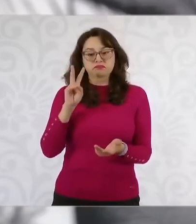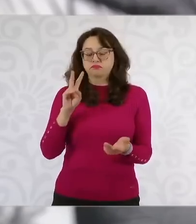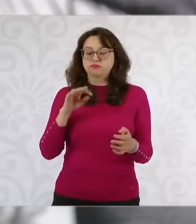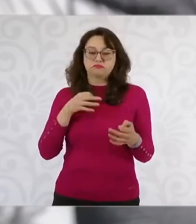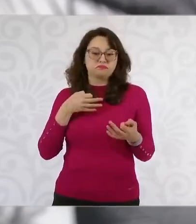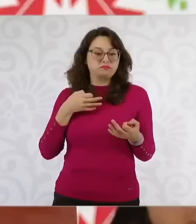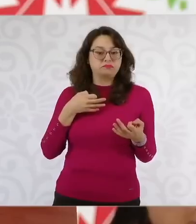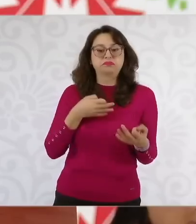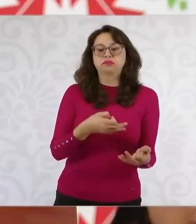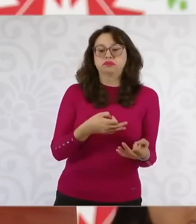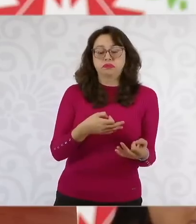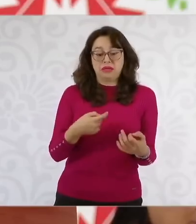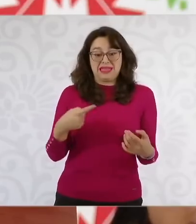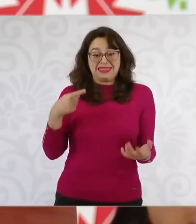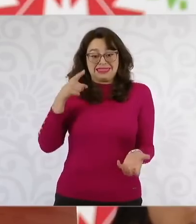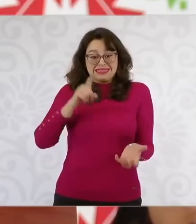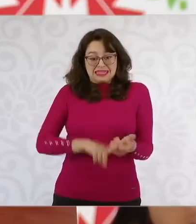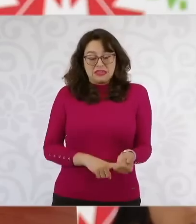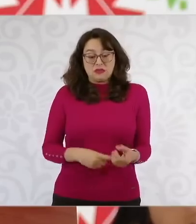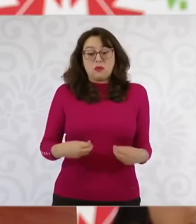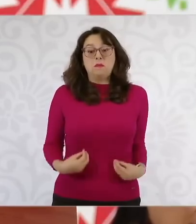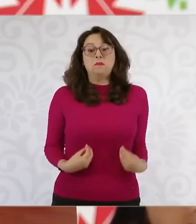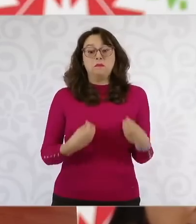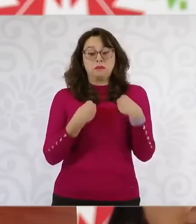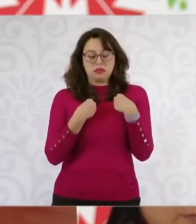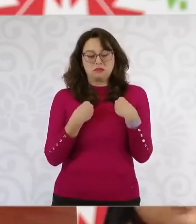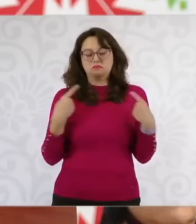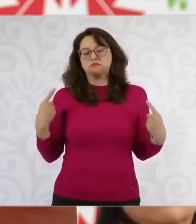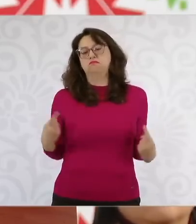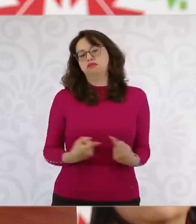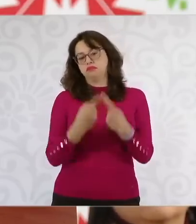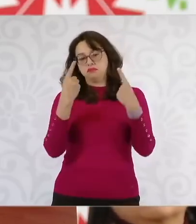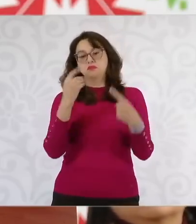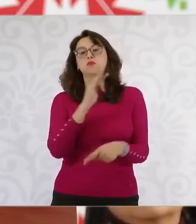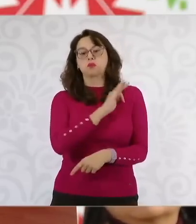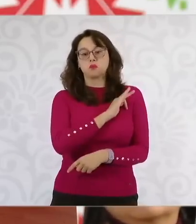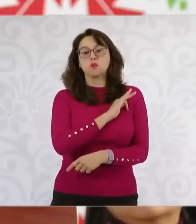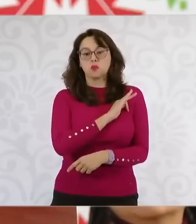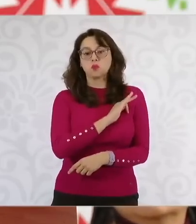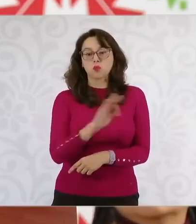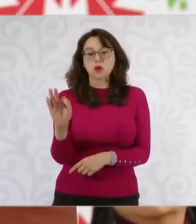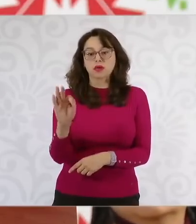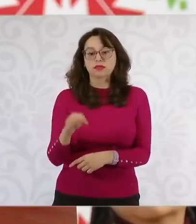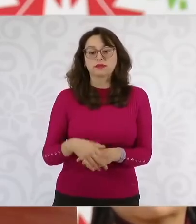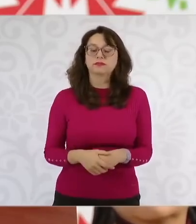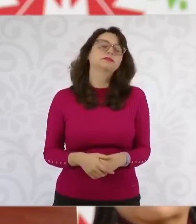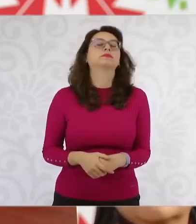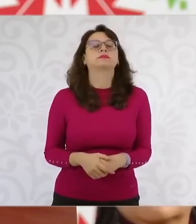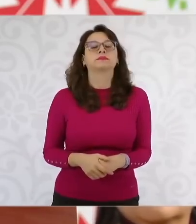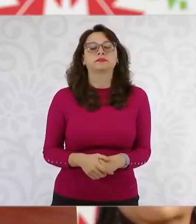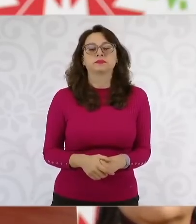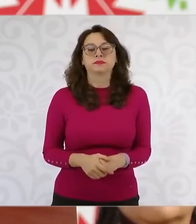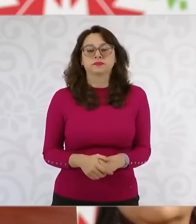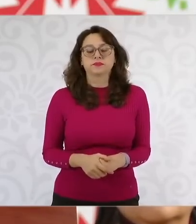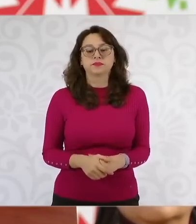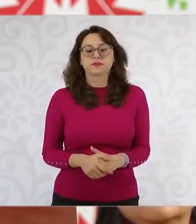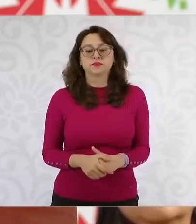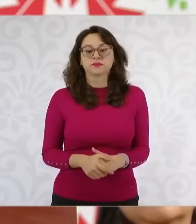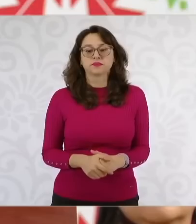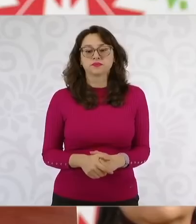que comprometa la vida del operador no existe tampoco descrito científicamente ningún fenómeno